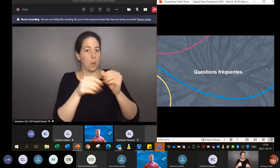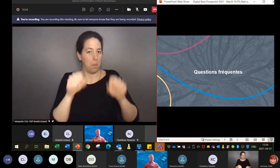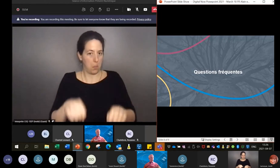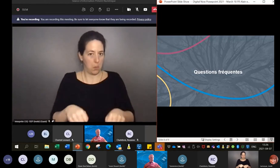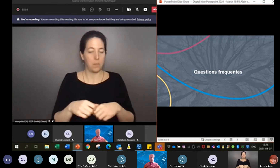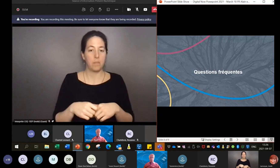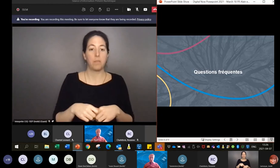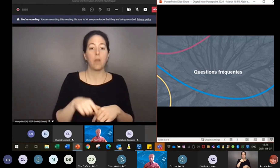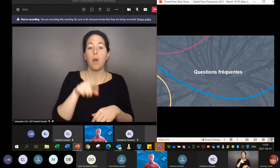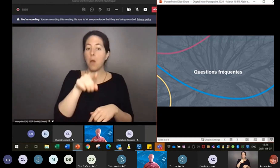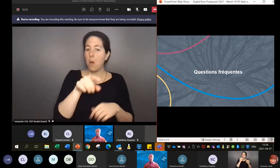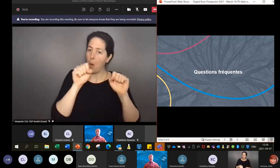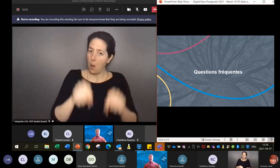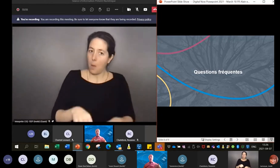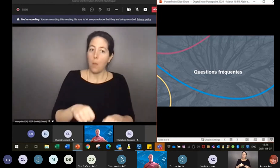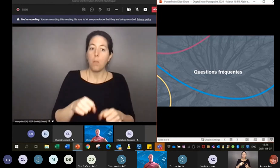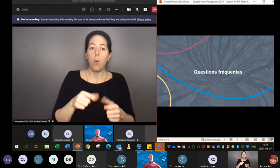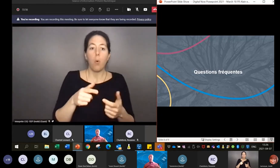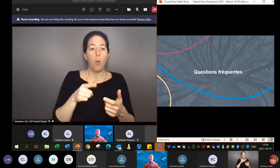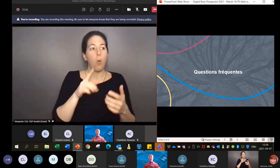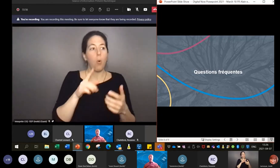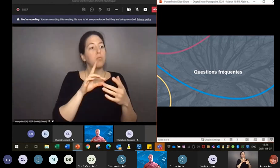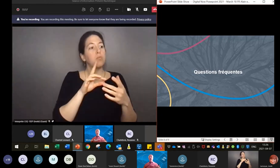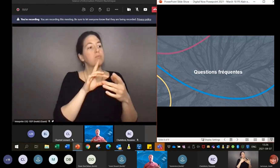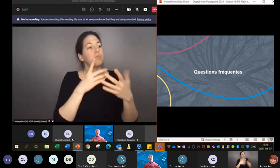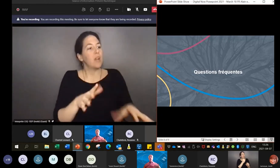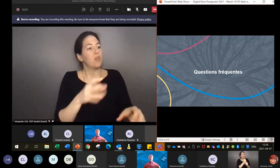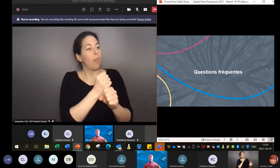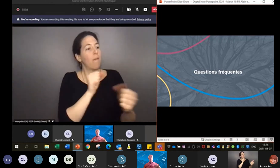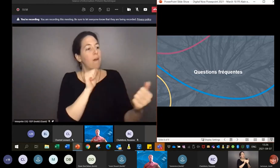gens peuvent revenir chez vous